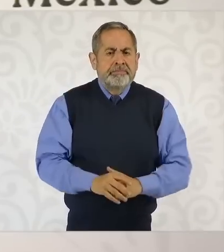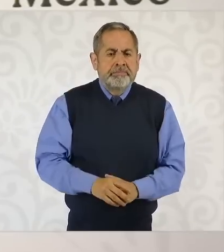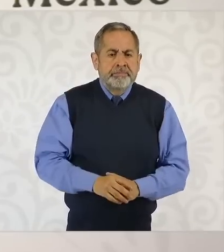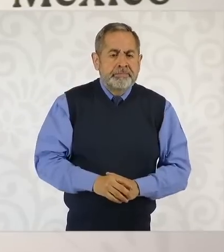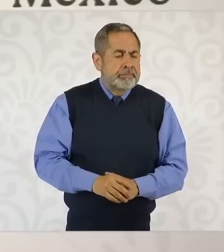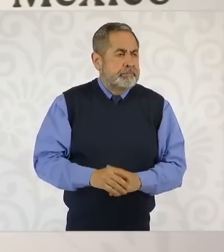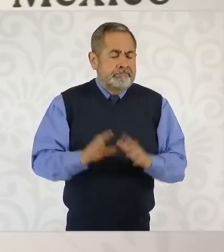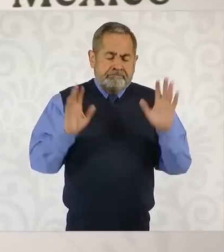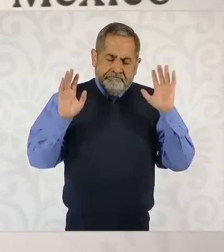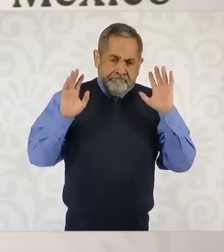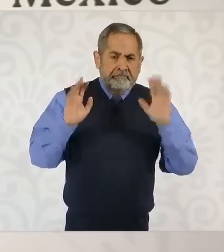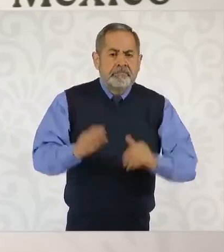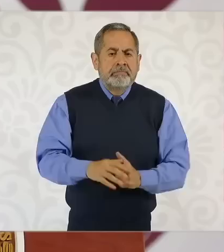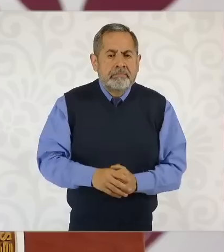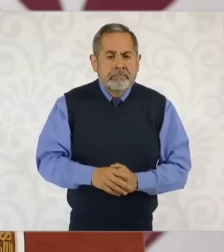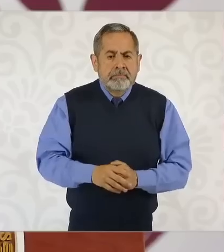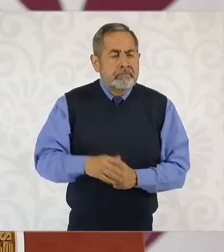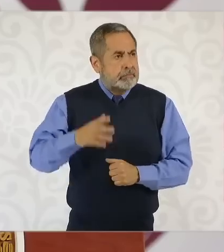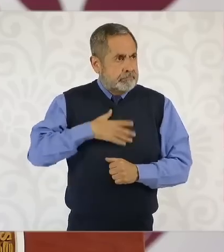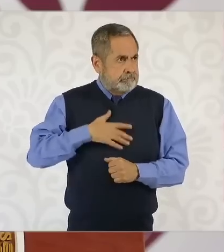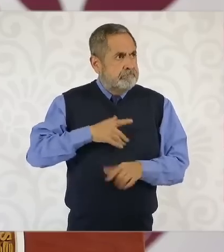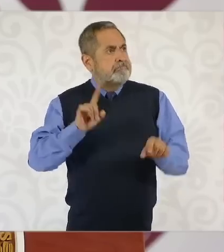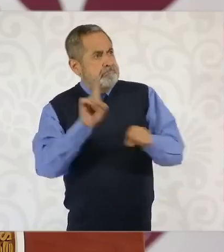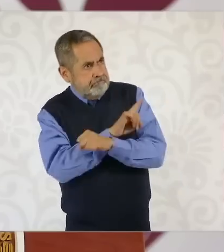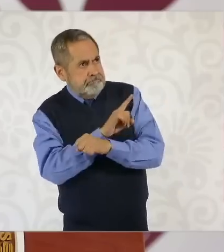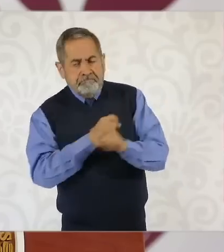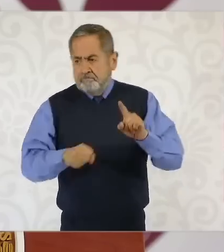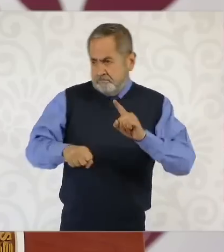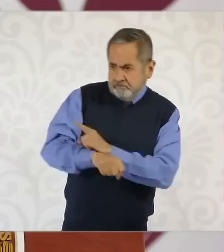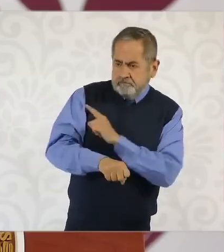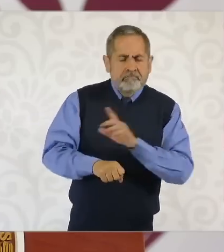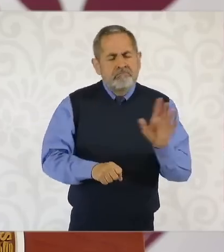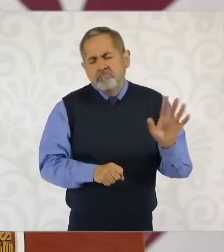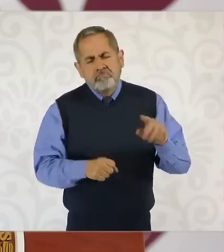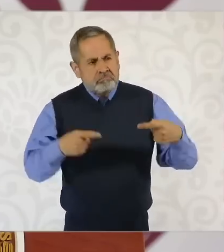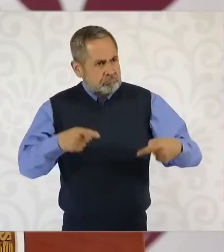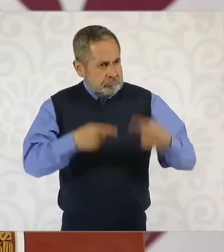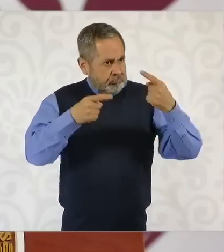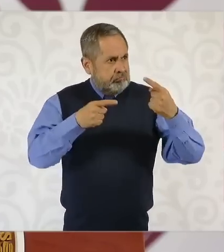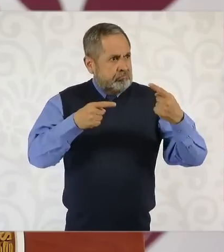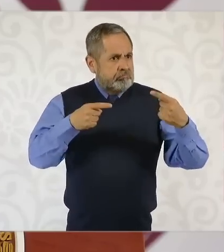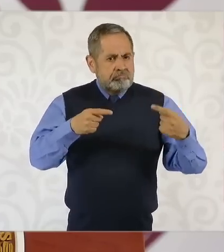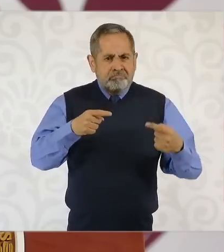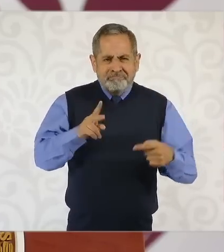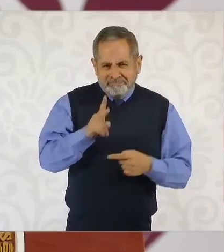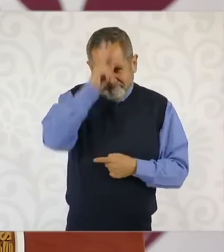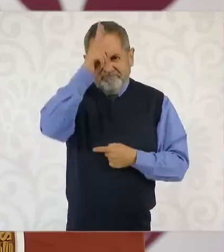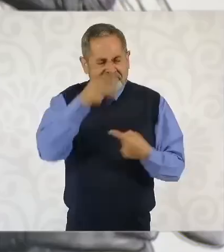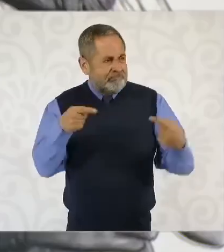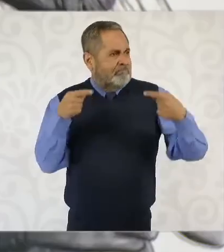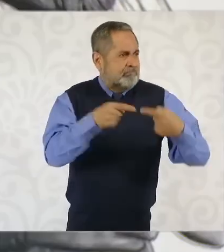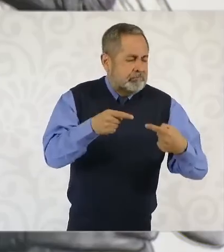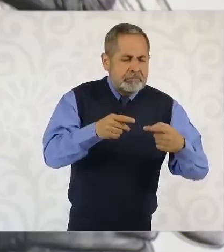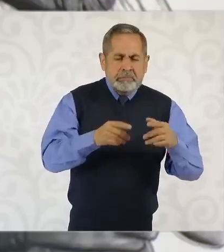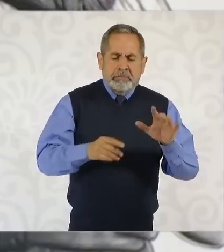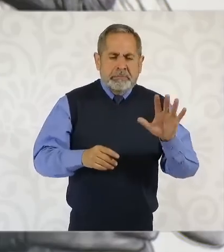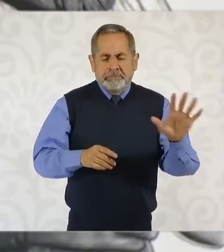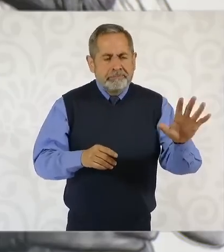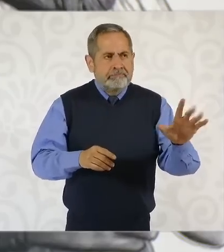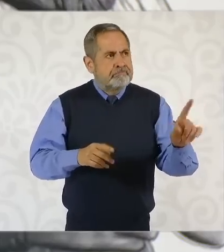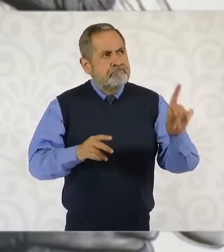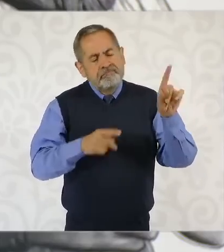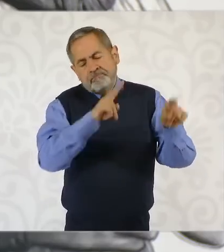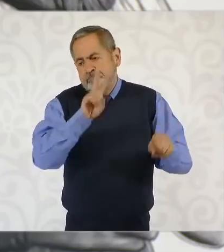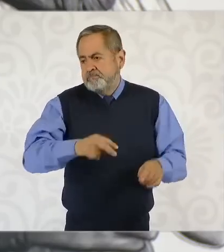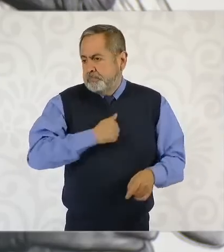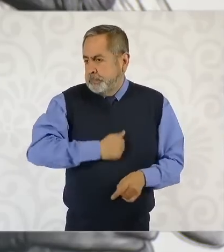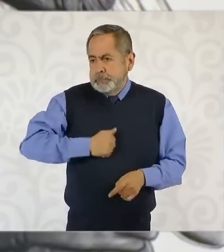propósito Iniciar una confrontación económica o comercial que desafortunada Y lamentablemente es